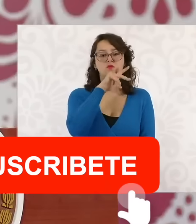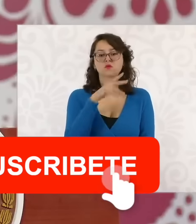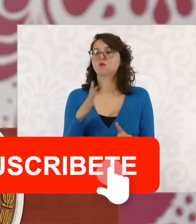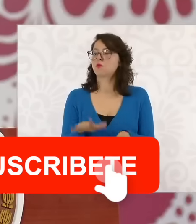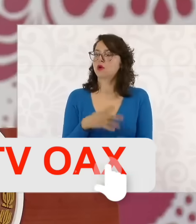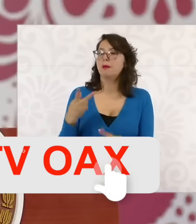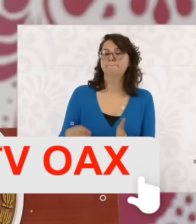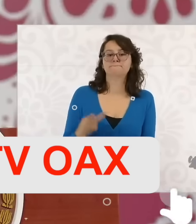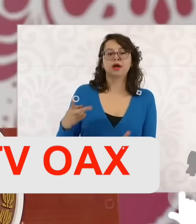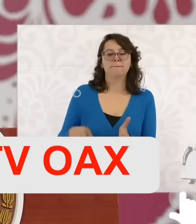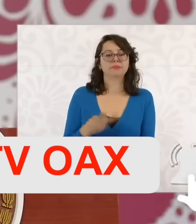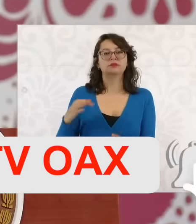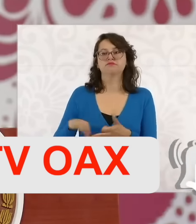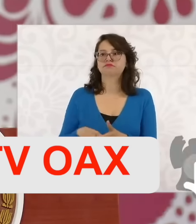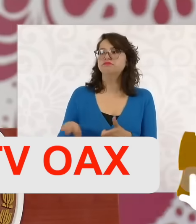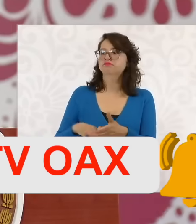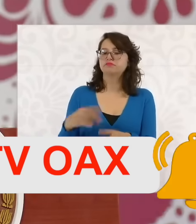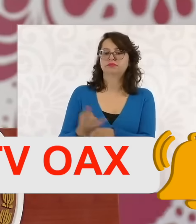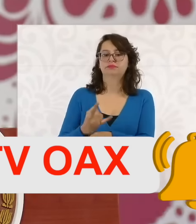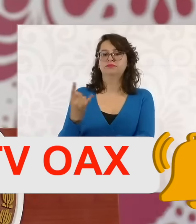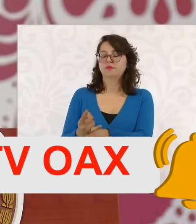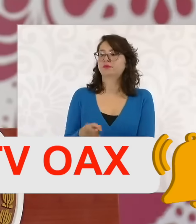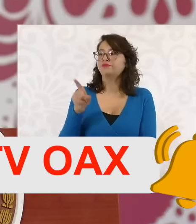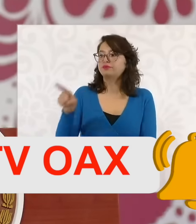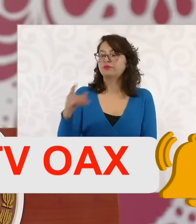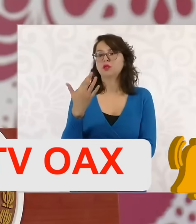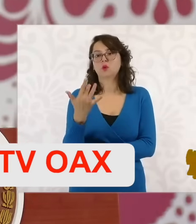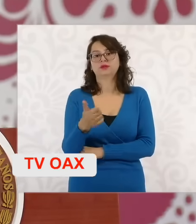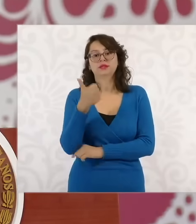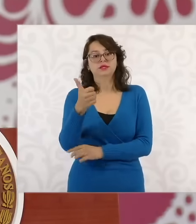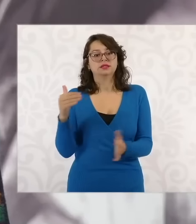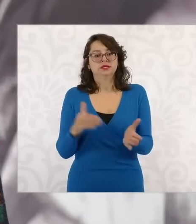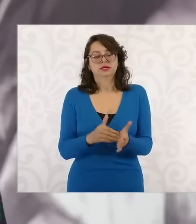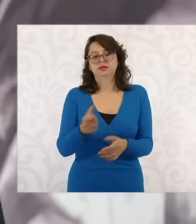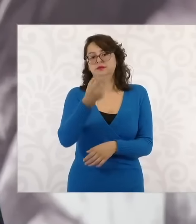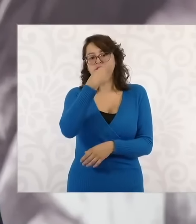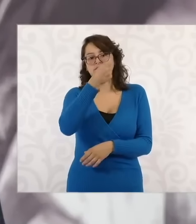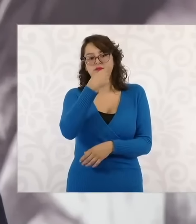por ejemplo, Suric Pharma, ¿quién cumplido 56,000 piezas? El sector salud del IN Star, por ejemplo,